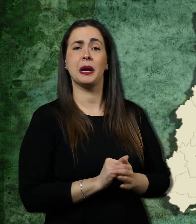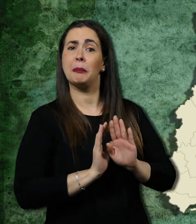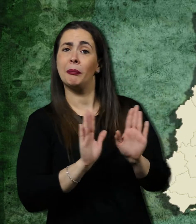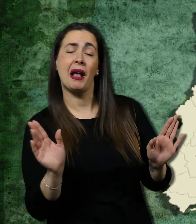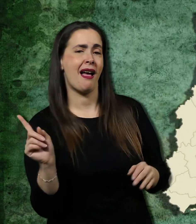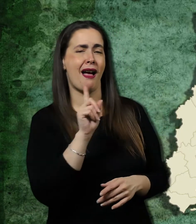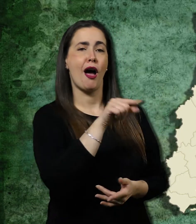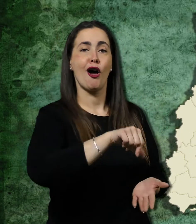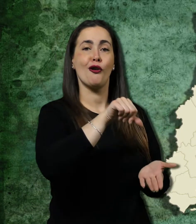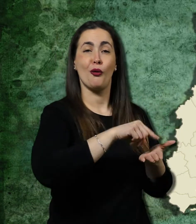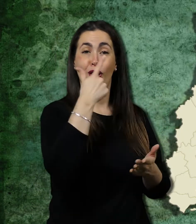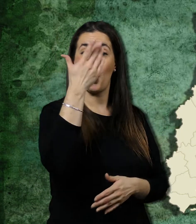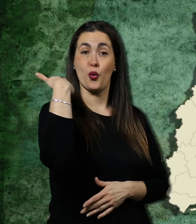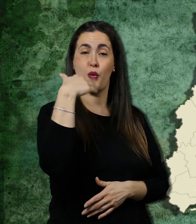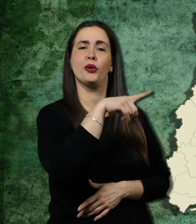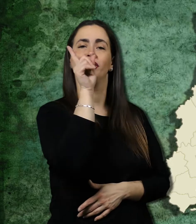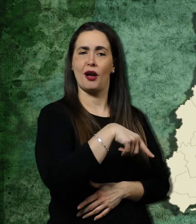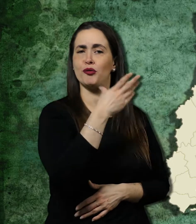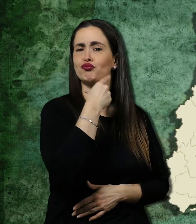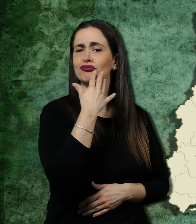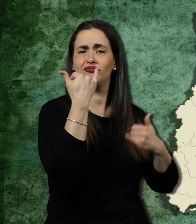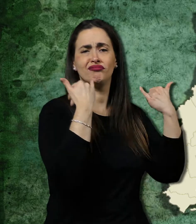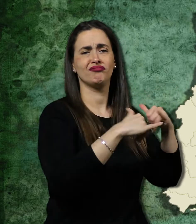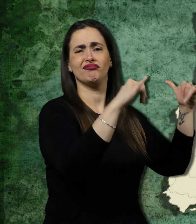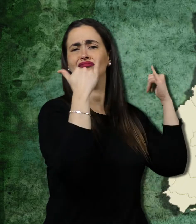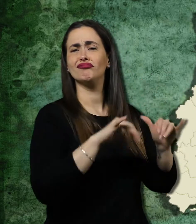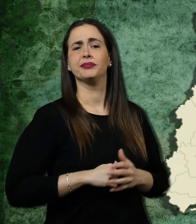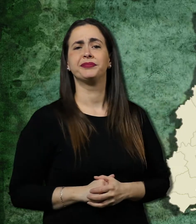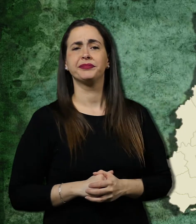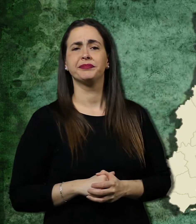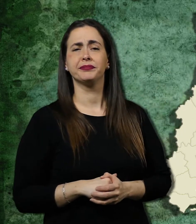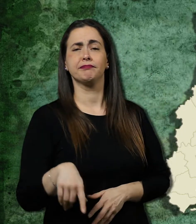de la mateixa manera que ho és un passeig pel seu nucli antic,